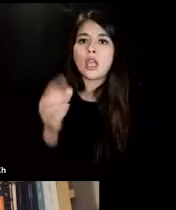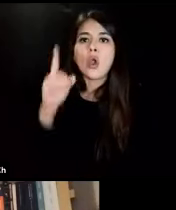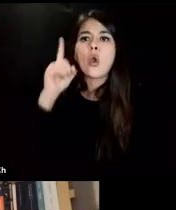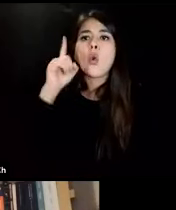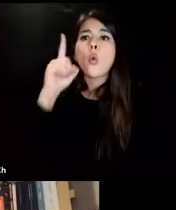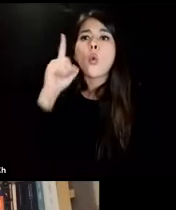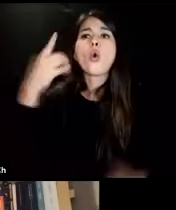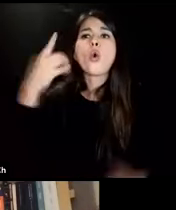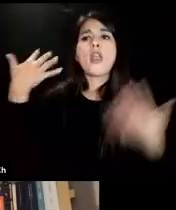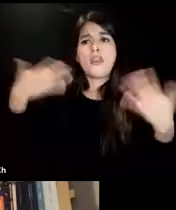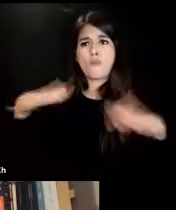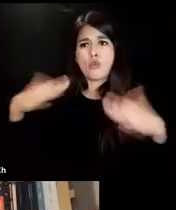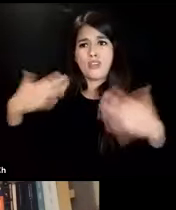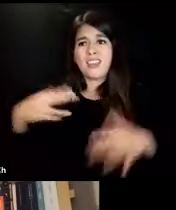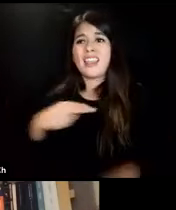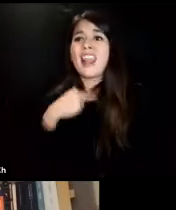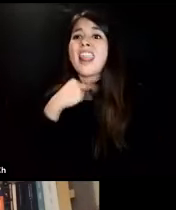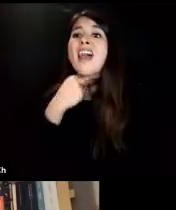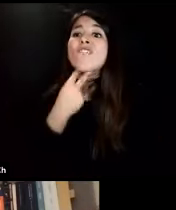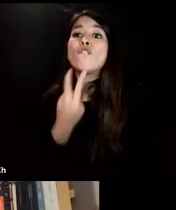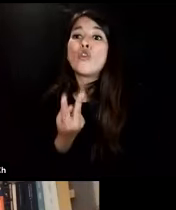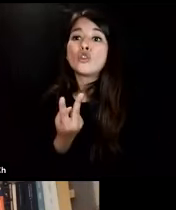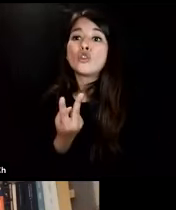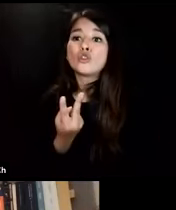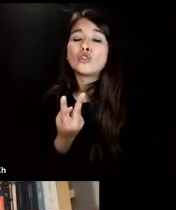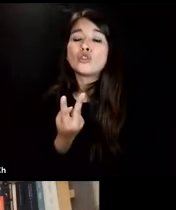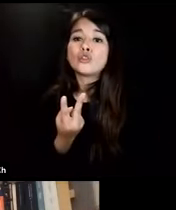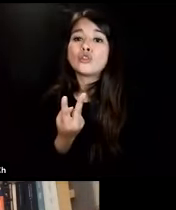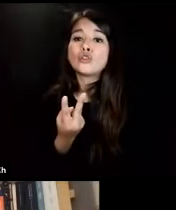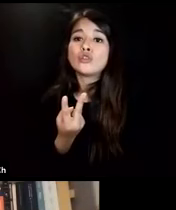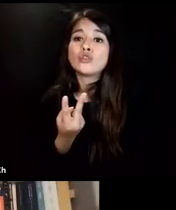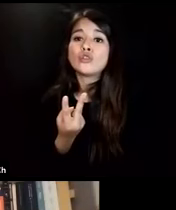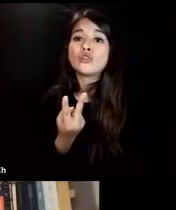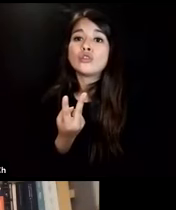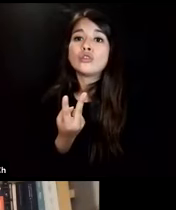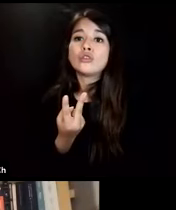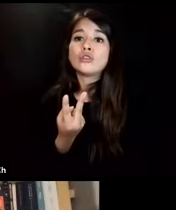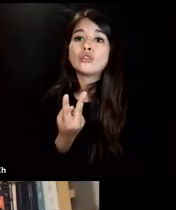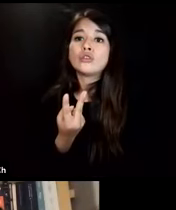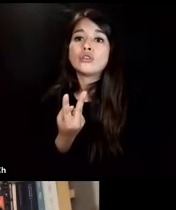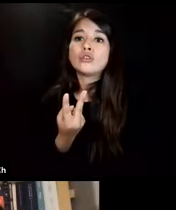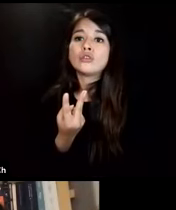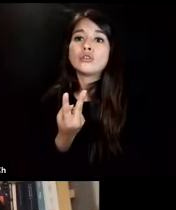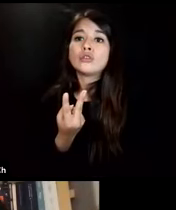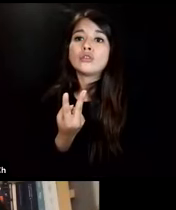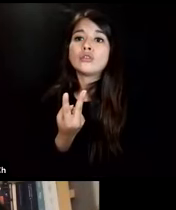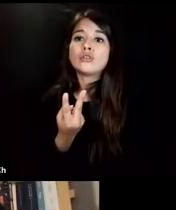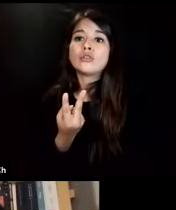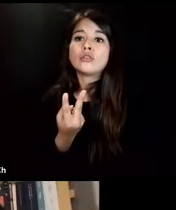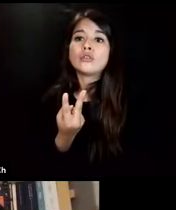personas que motivan y otras no después alguien recuerda que el actor luis